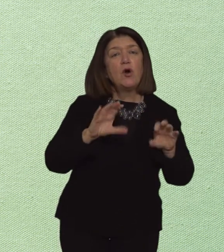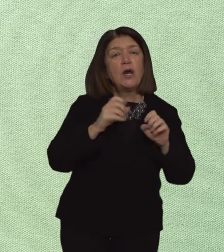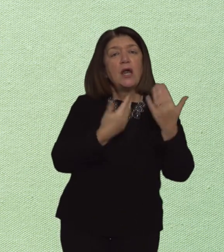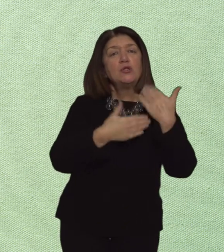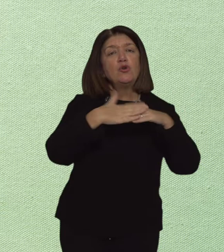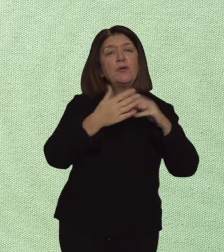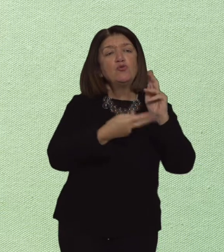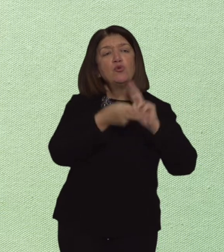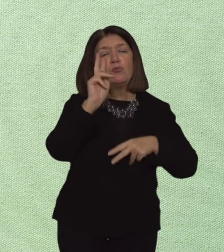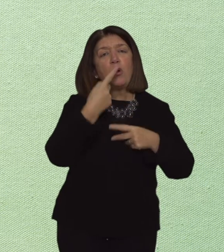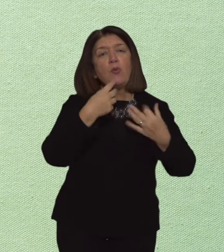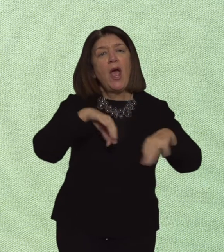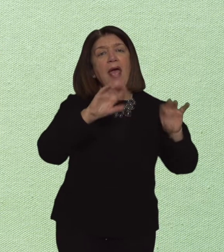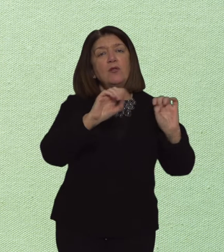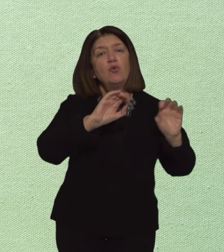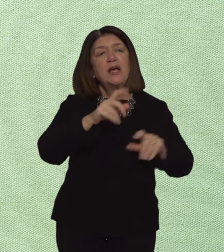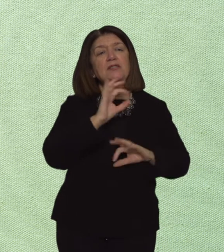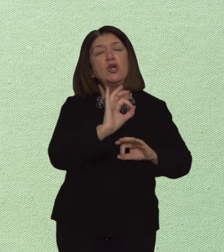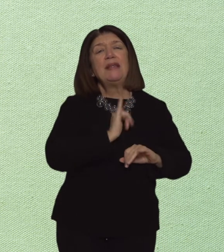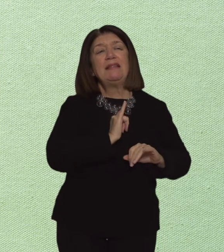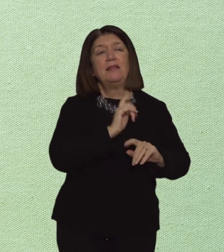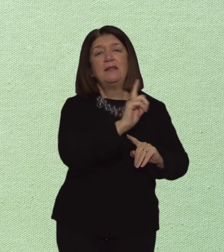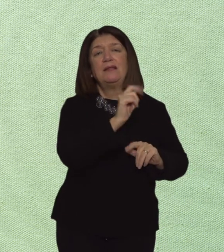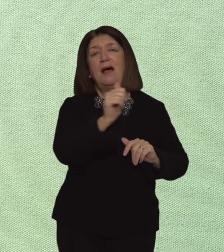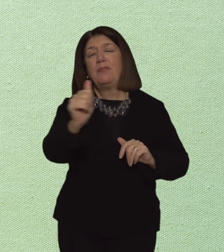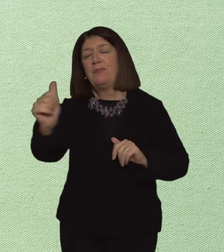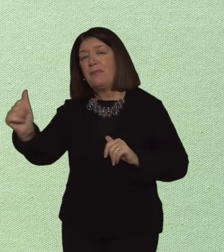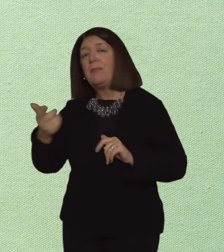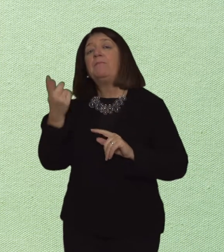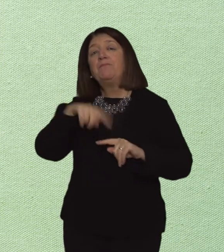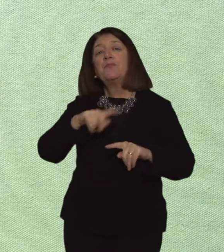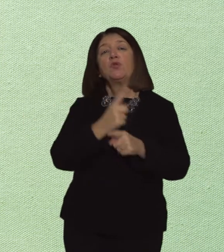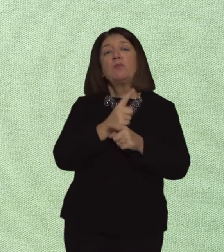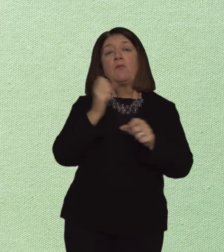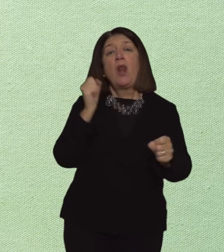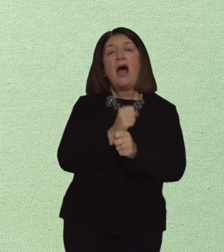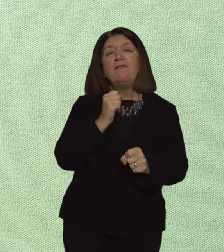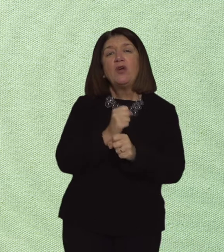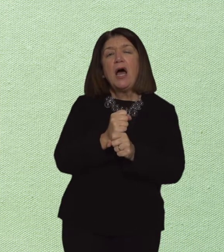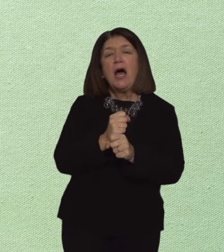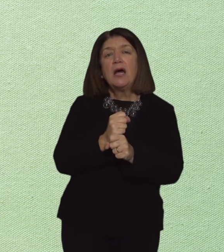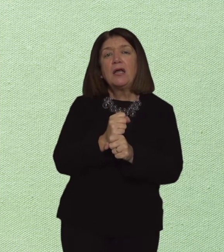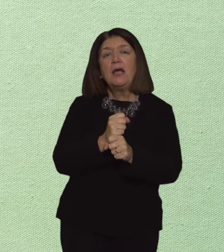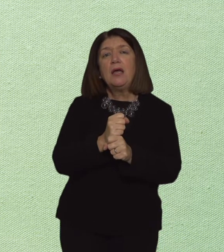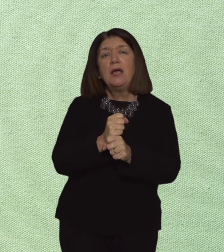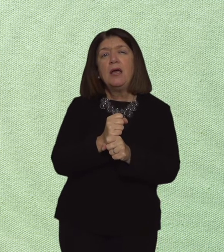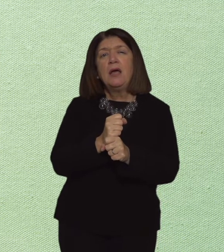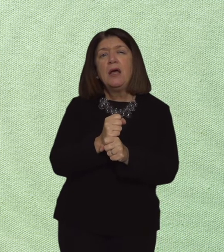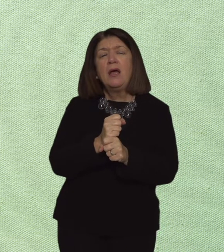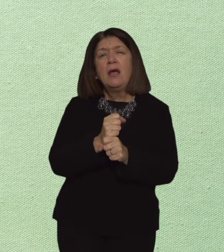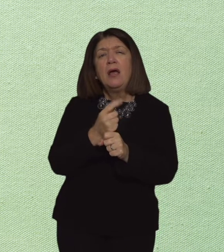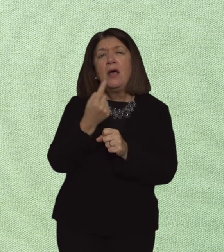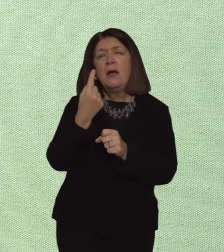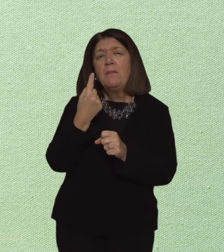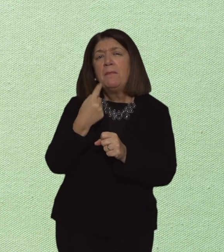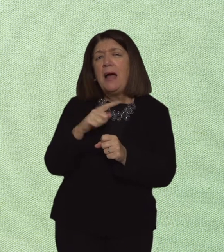anche, se ho ancora un istante, lavorare anche sulla questione per cui le identità storicamente si sono